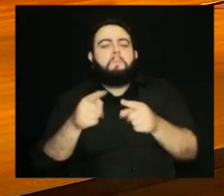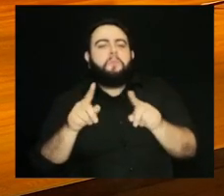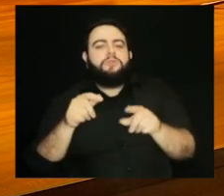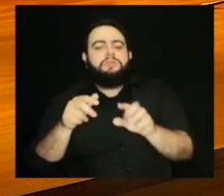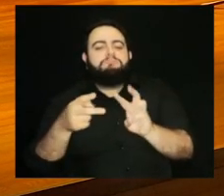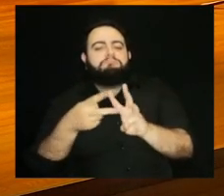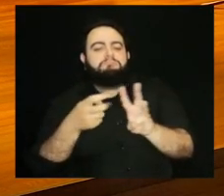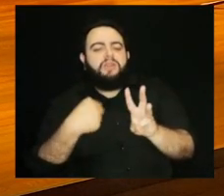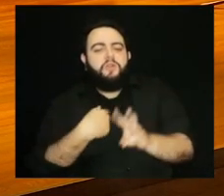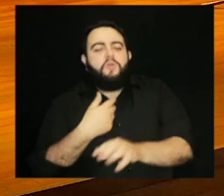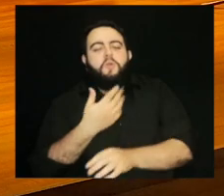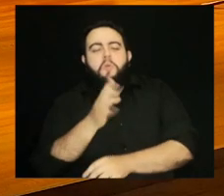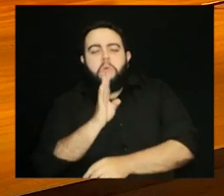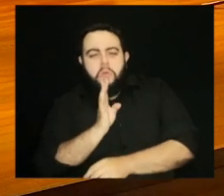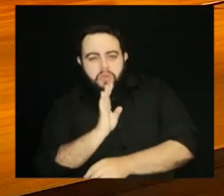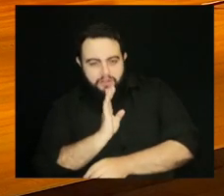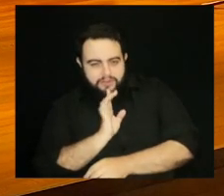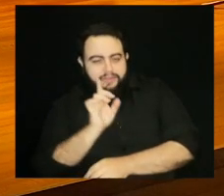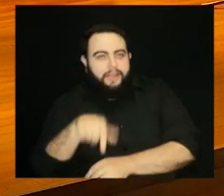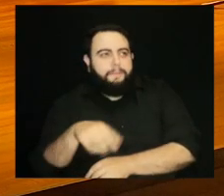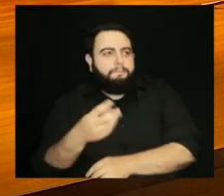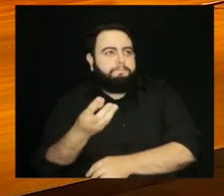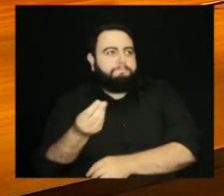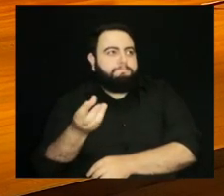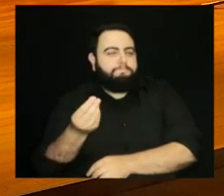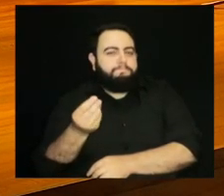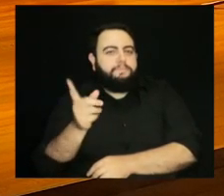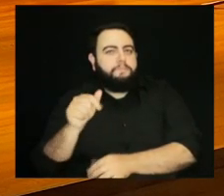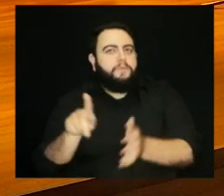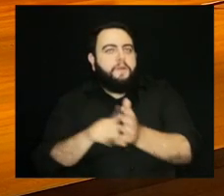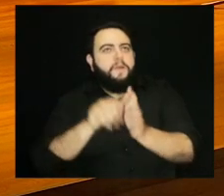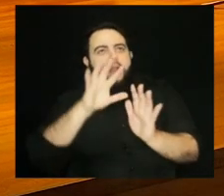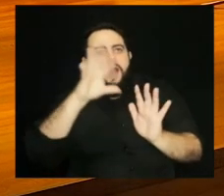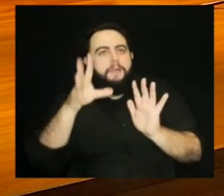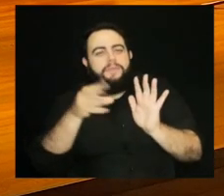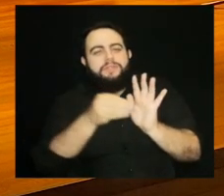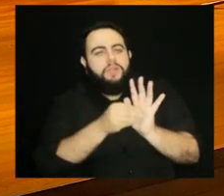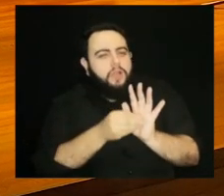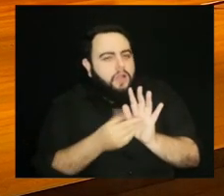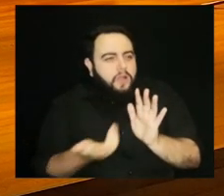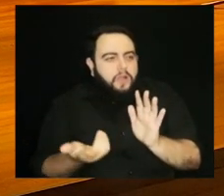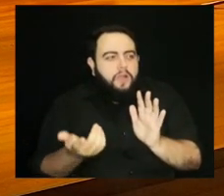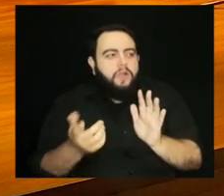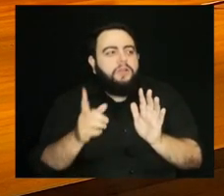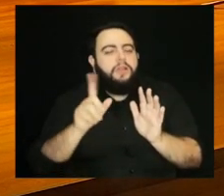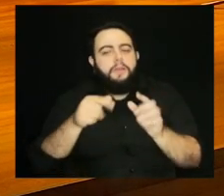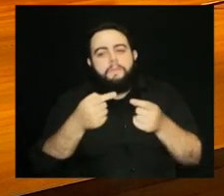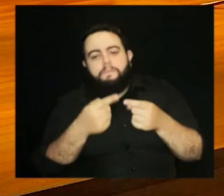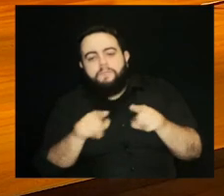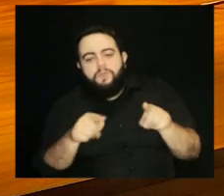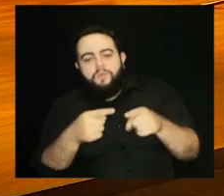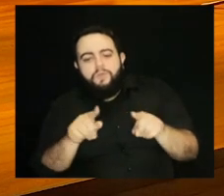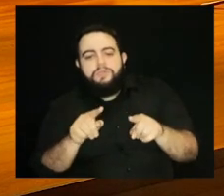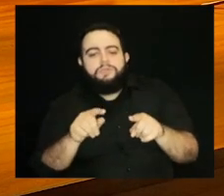da Amazônia, da música lá do Egberto Gismonti, do Sepultura ou Marlui Miranda